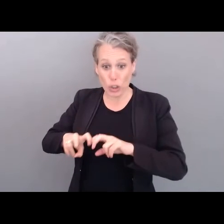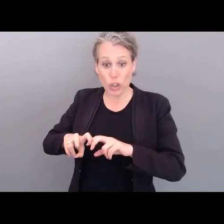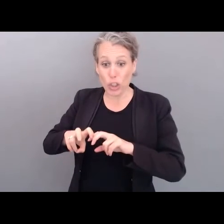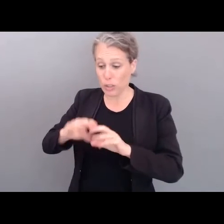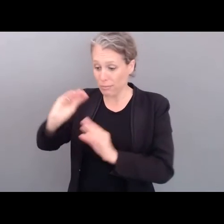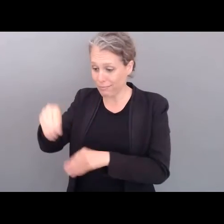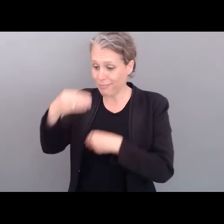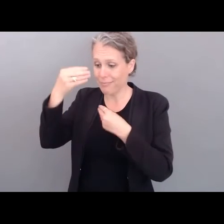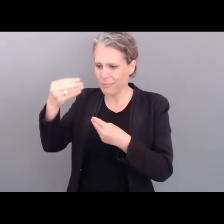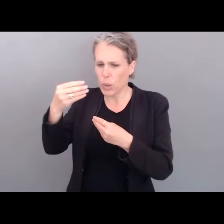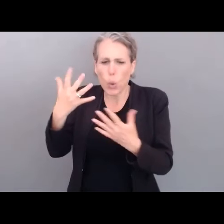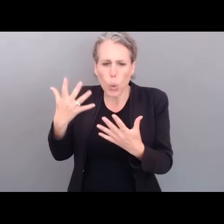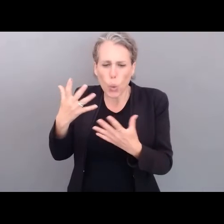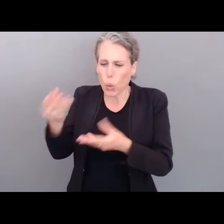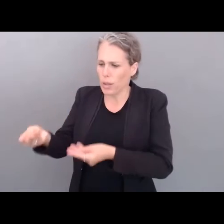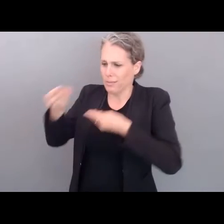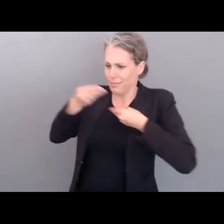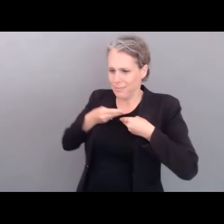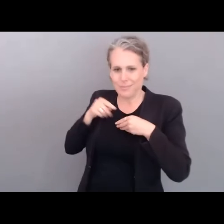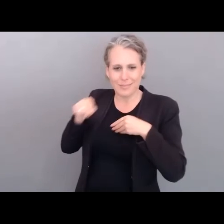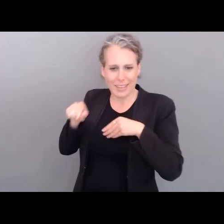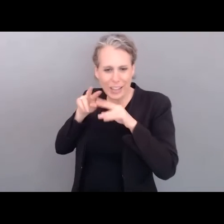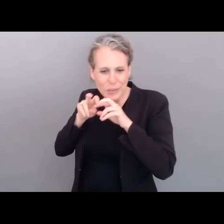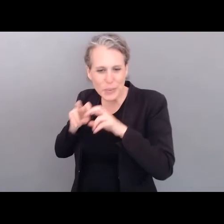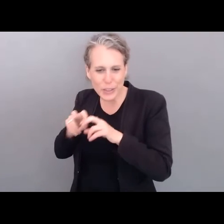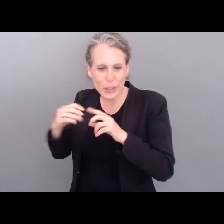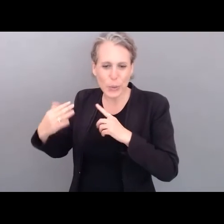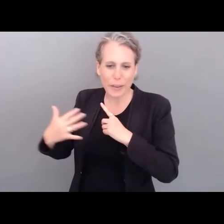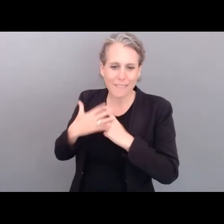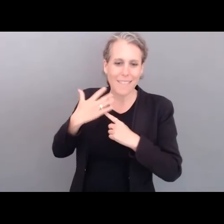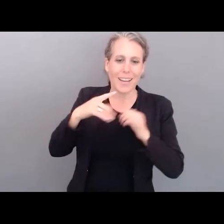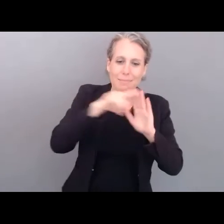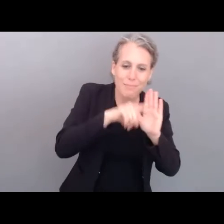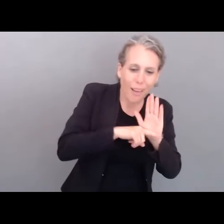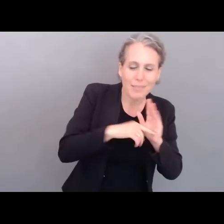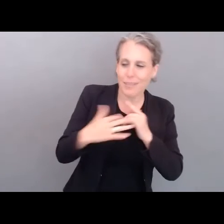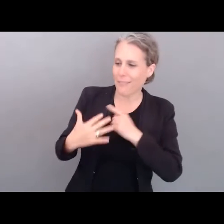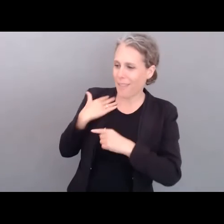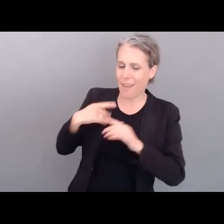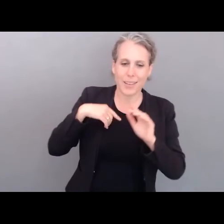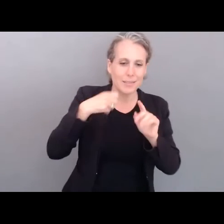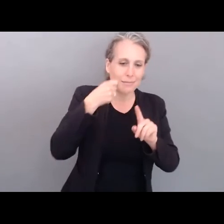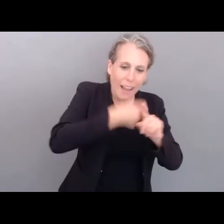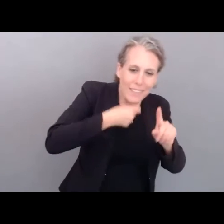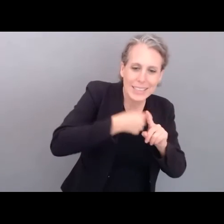durante la pandemia y, en segundo lugar, los hallazgos de la investigación fueron utilizados por alianzas nacionales más amplias de la sociedad civil para incluir personas con discapacidad y promoción en el